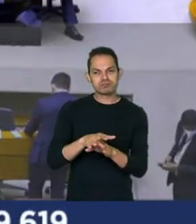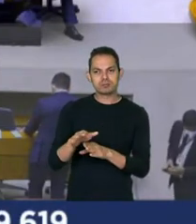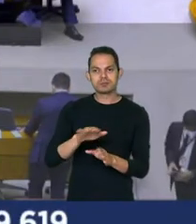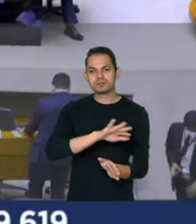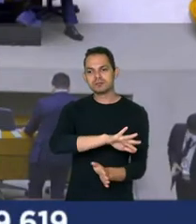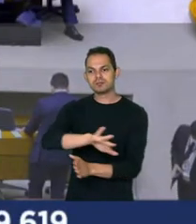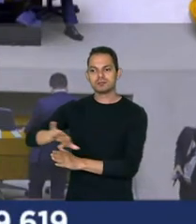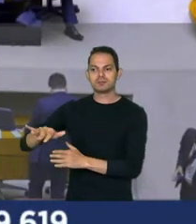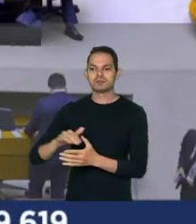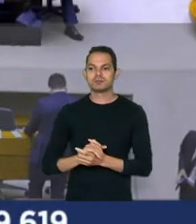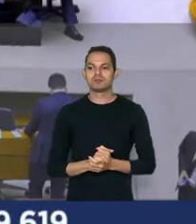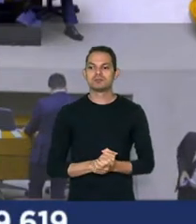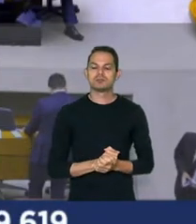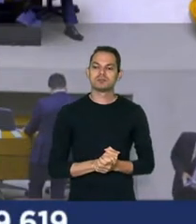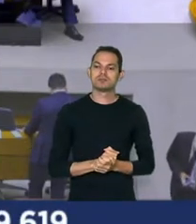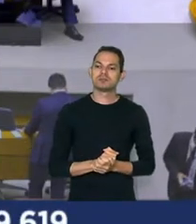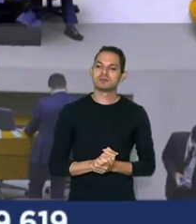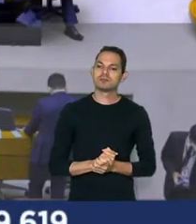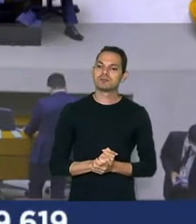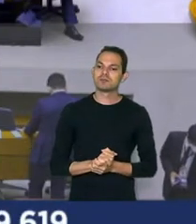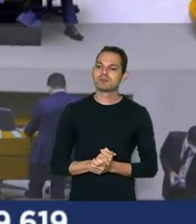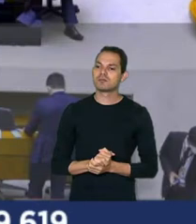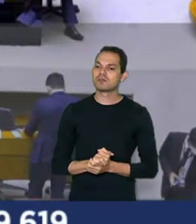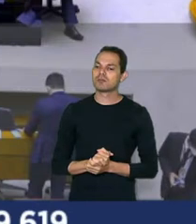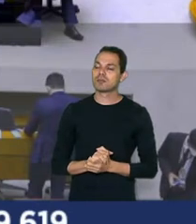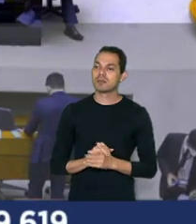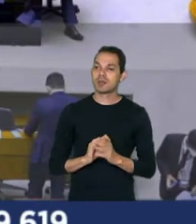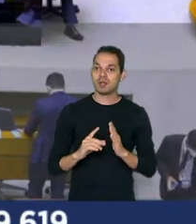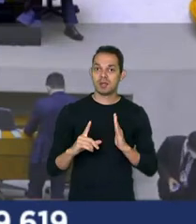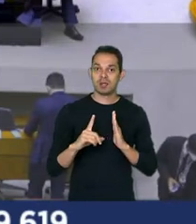[DEPUTADO]: SENHOR PRESIDENTE, EU ACABEI ATÉ DE ABORDAR ESSA QUESTÃO TRAZIDA